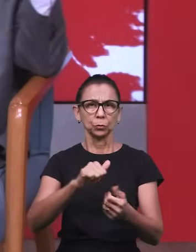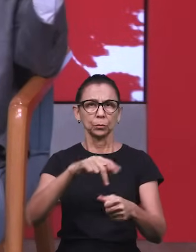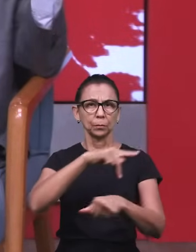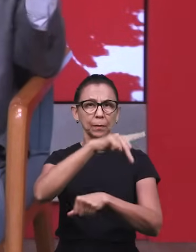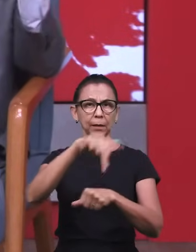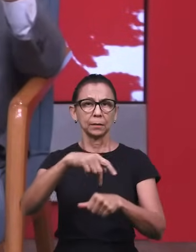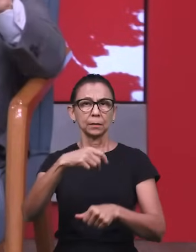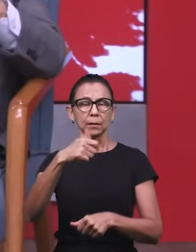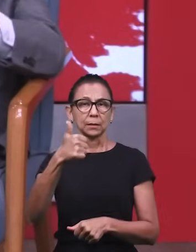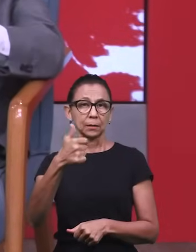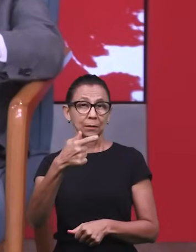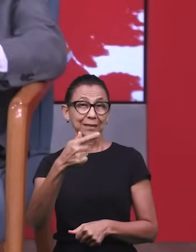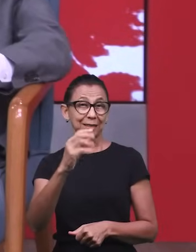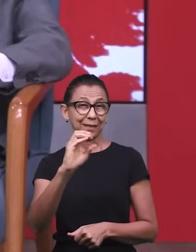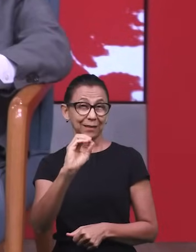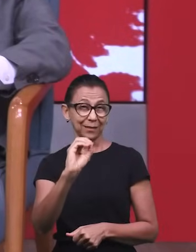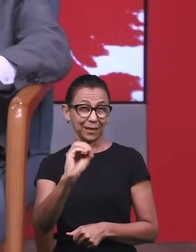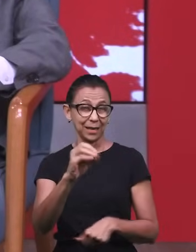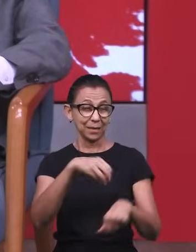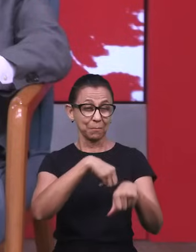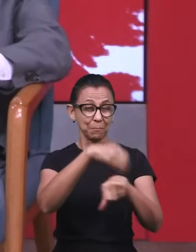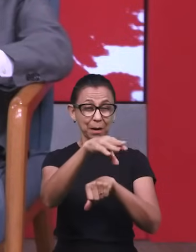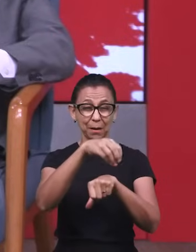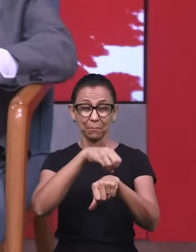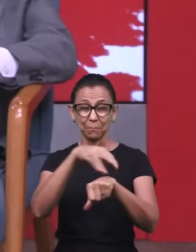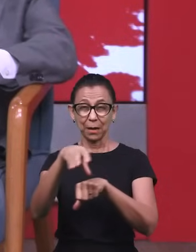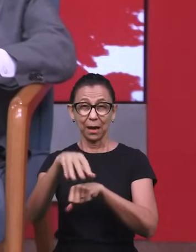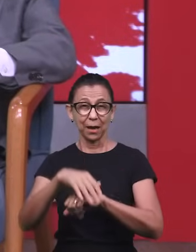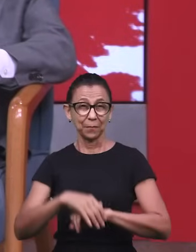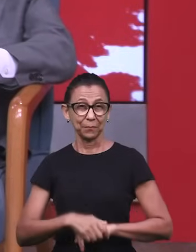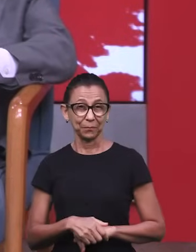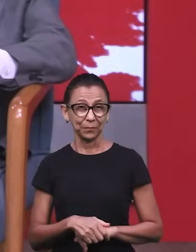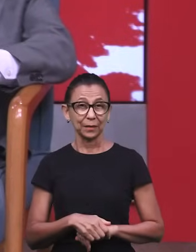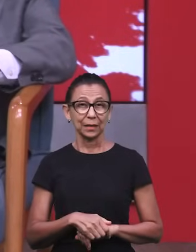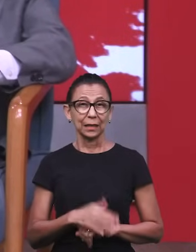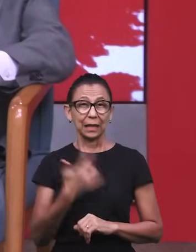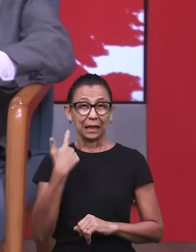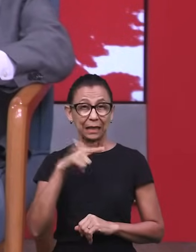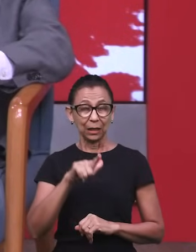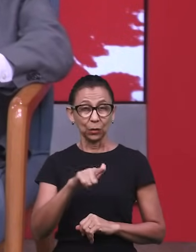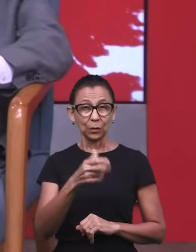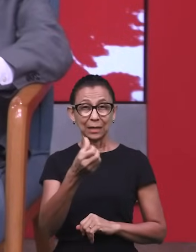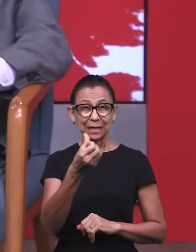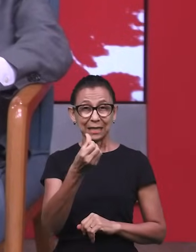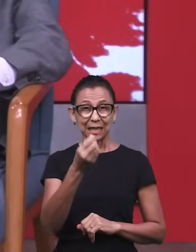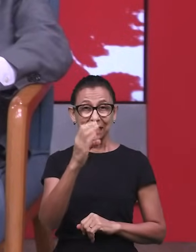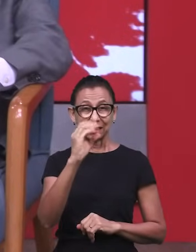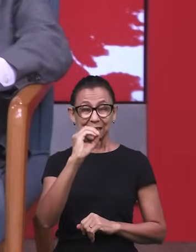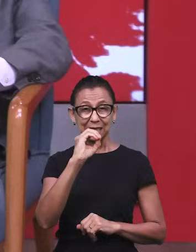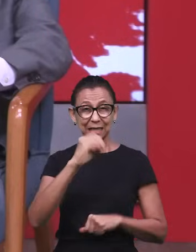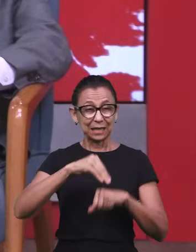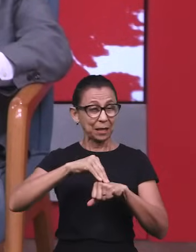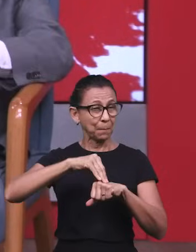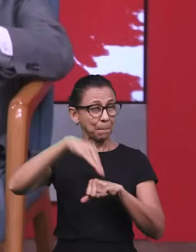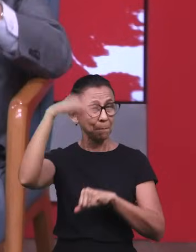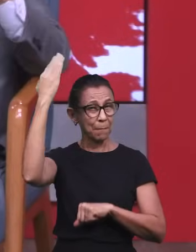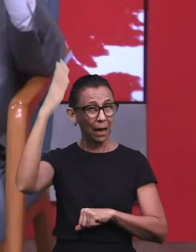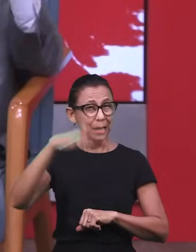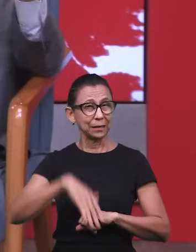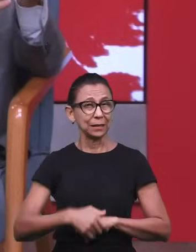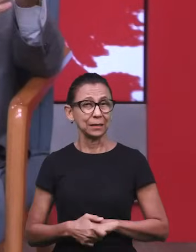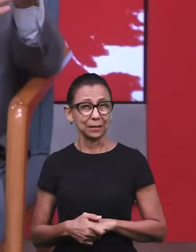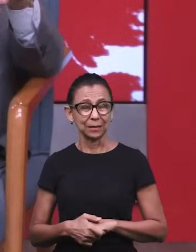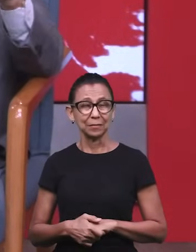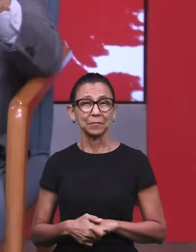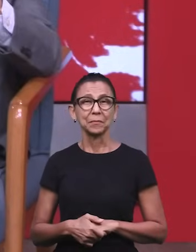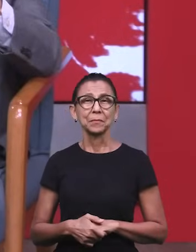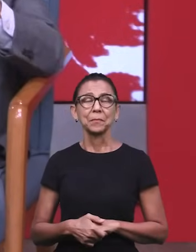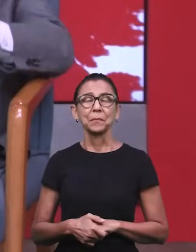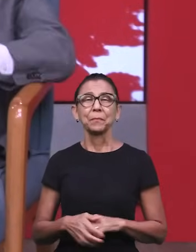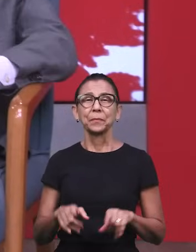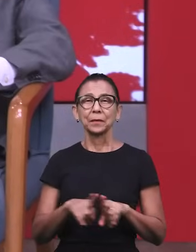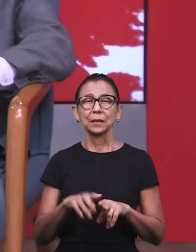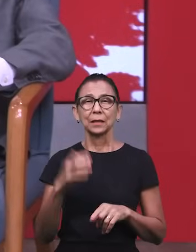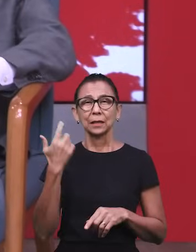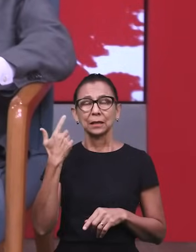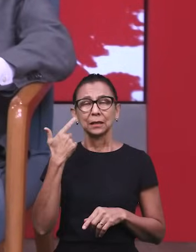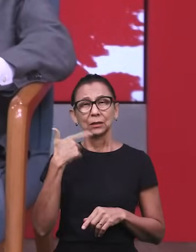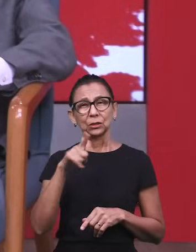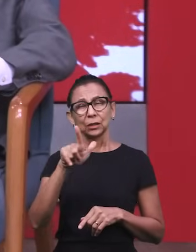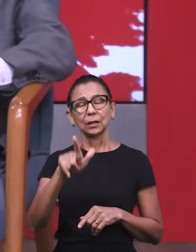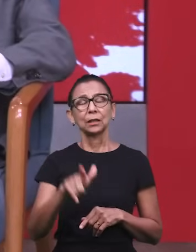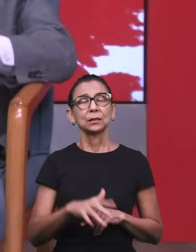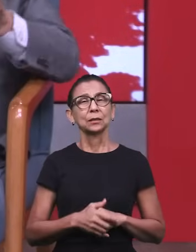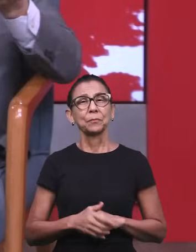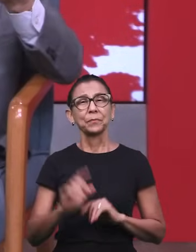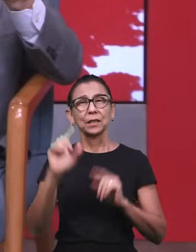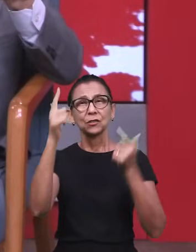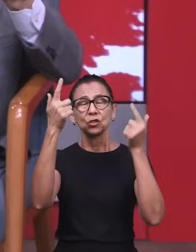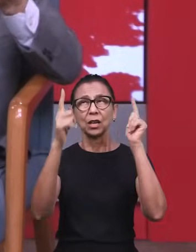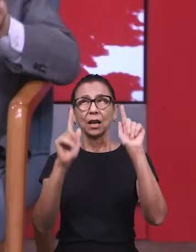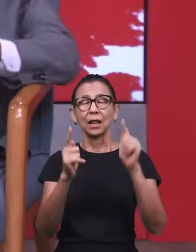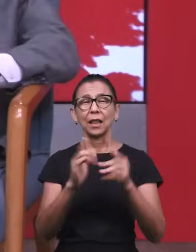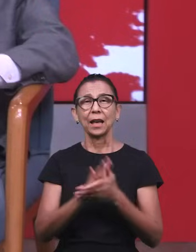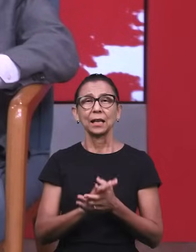170 países transmitido em mais de 60 idiomas entre idiomas tradicionais e dialetos dialetos indígenas